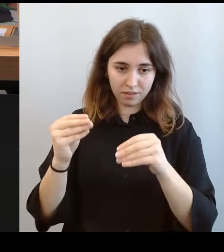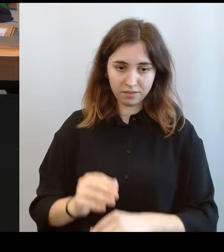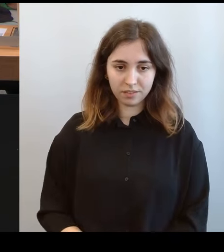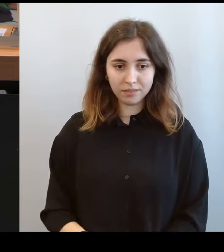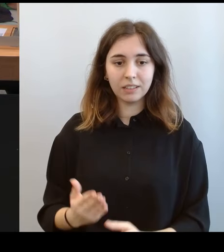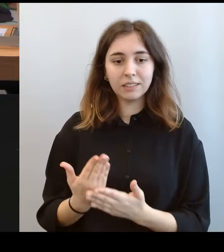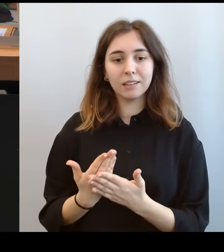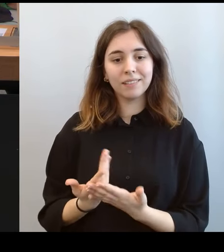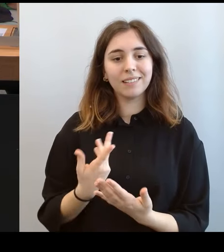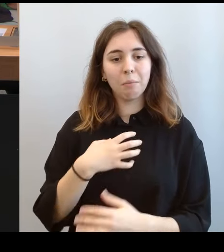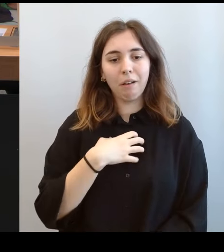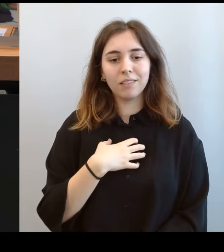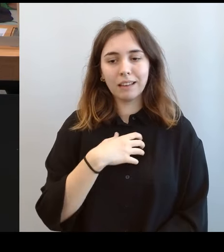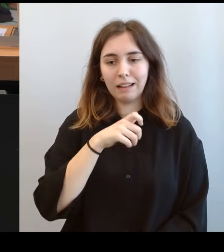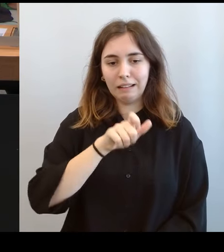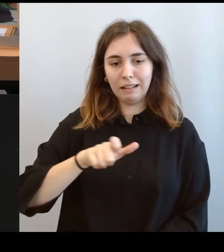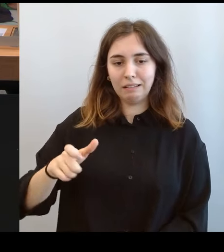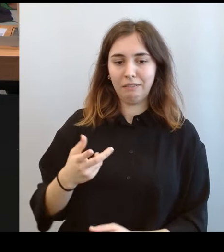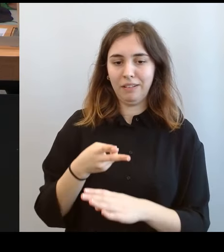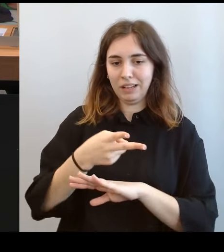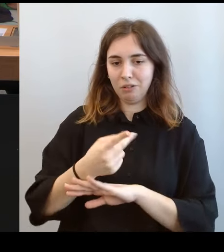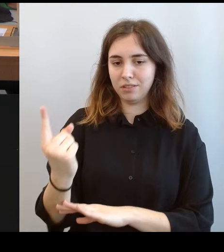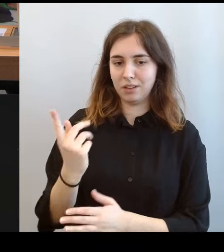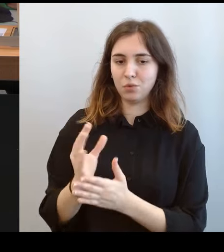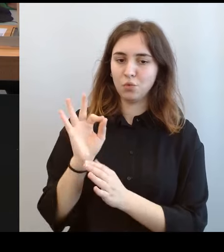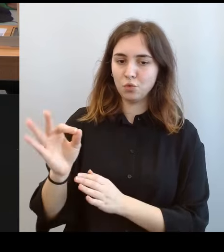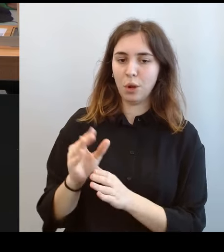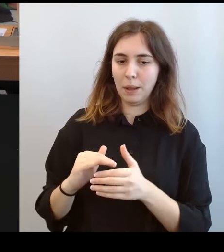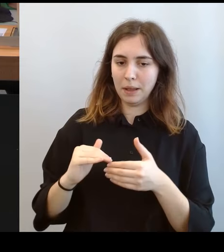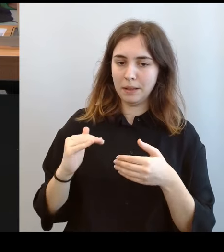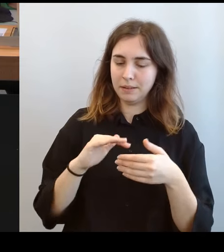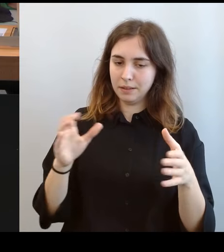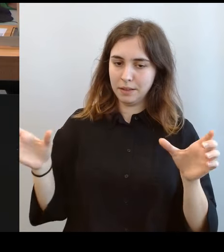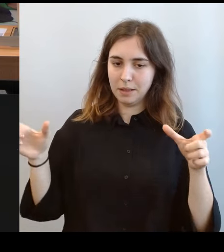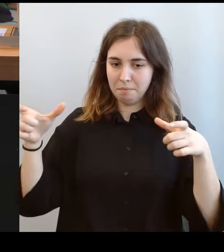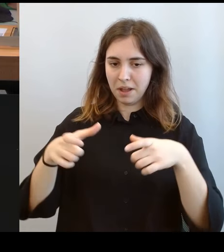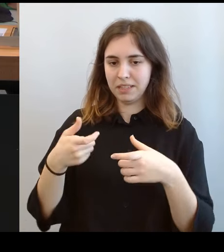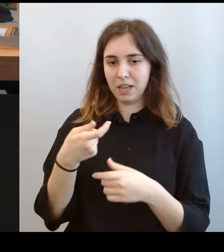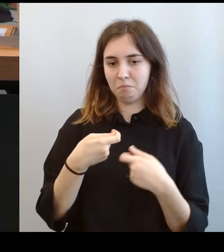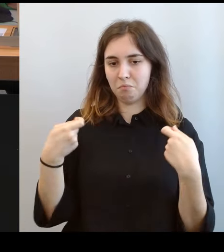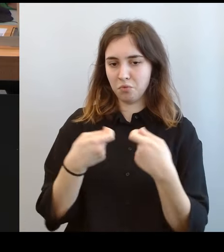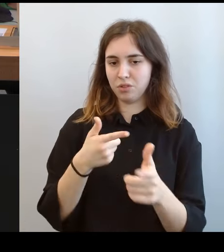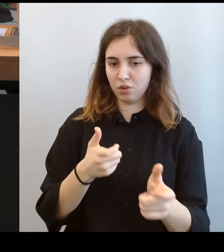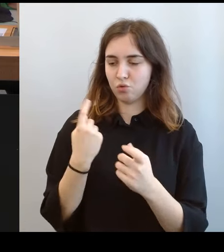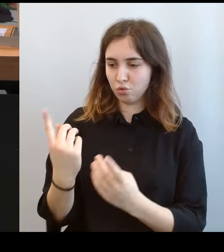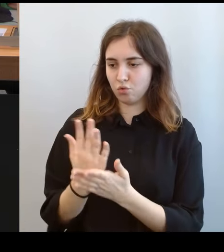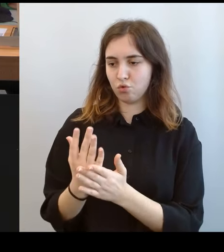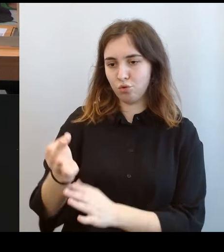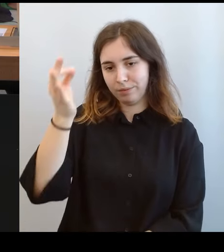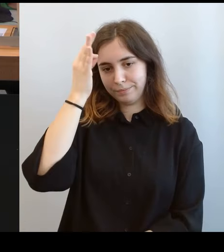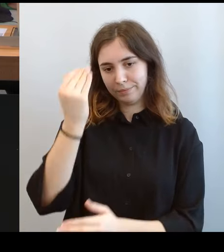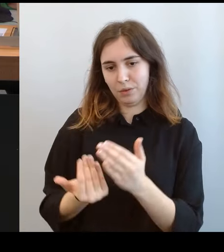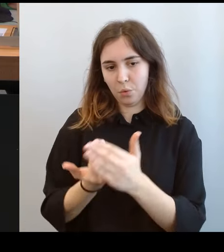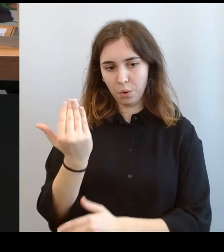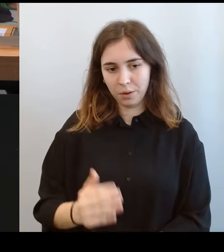Noch einmal plastischer dargestellt: Die vom Pflichtkatalog abgedeckte Lebensphase, oder die nicht abgedeckte Lebensphase umfasst